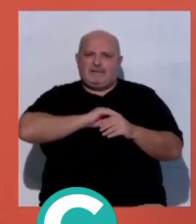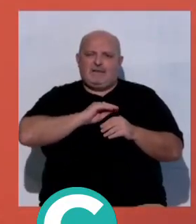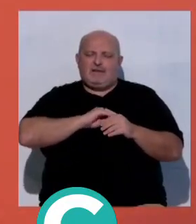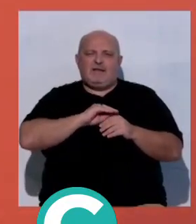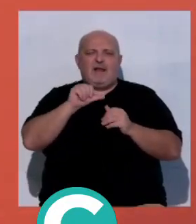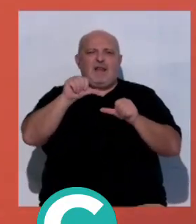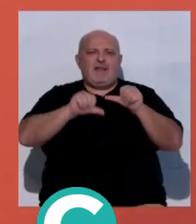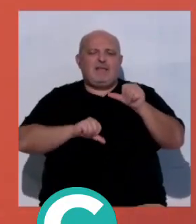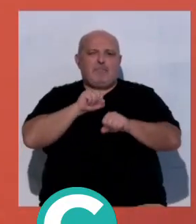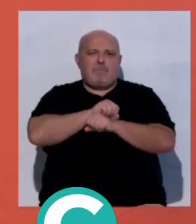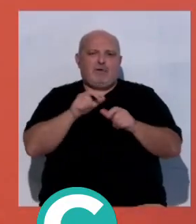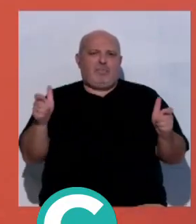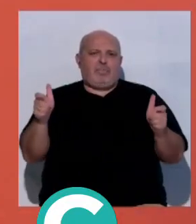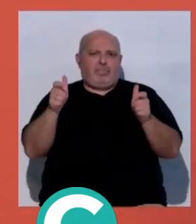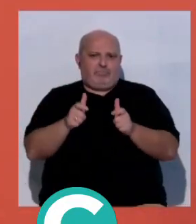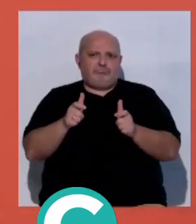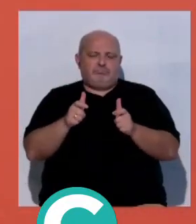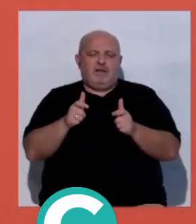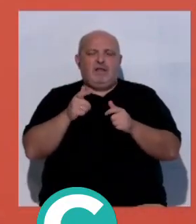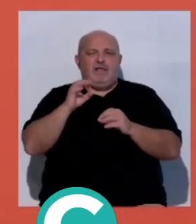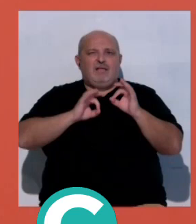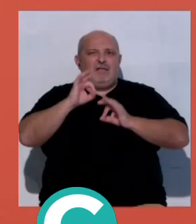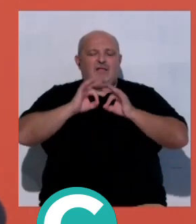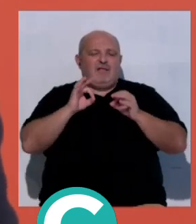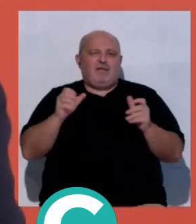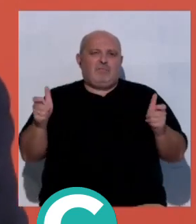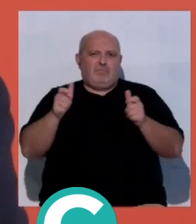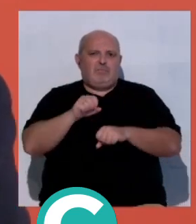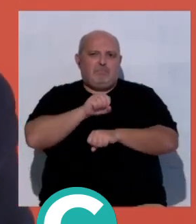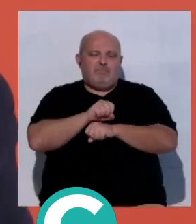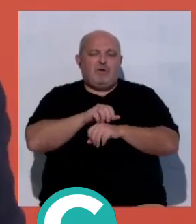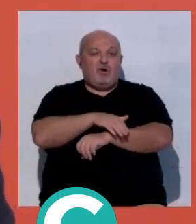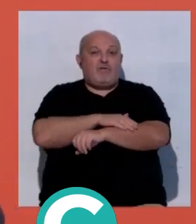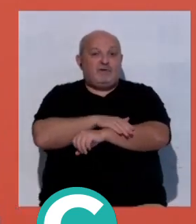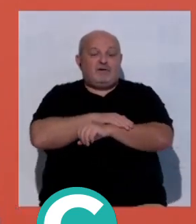listas del desempleo y del porcentaje de la cifra del desempleo Un gobierno que en la provincia de